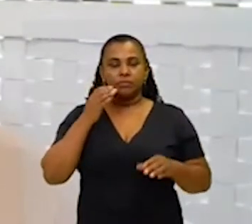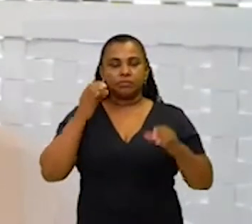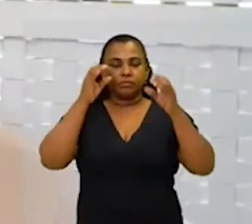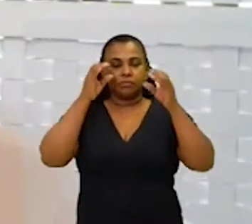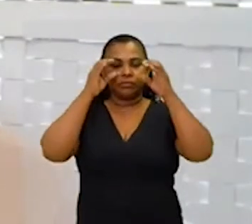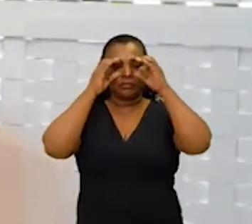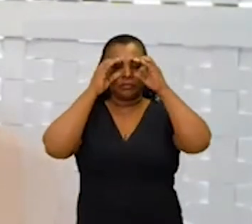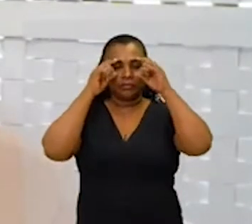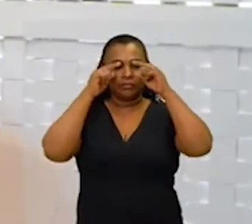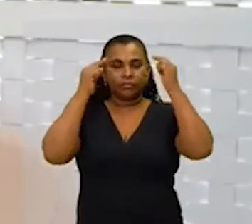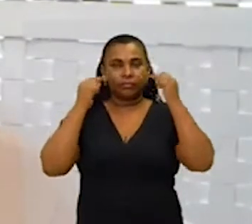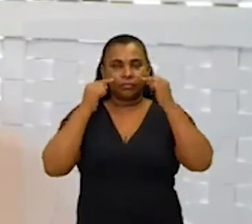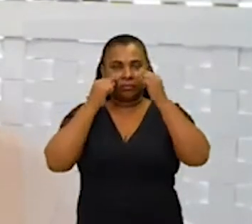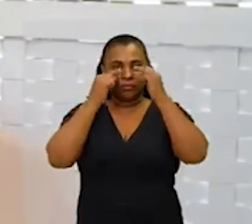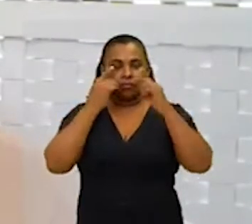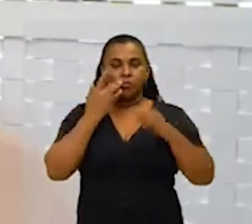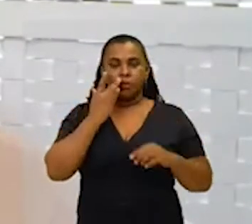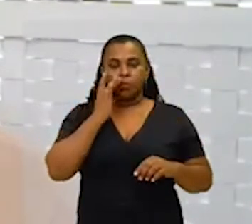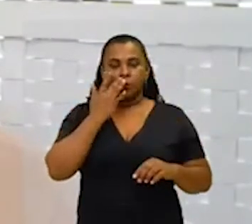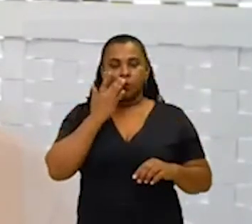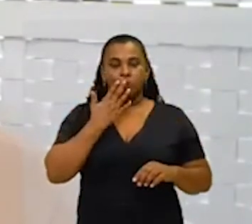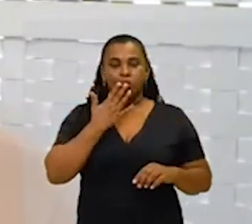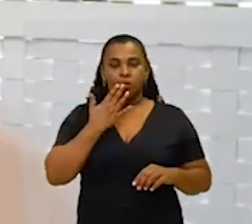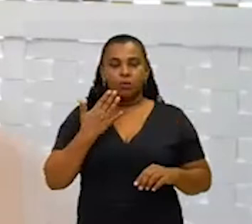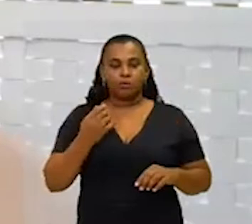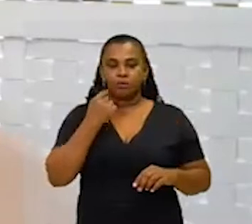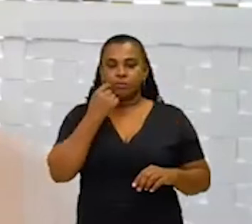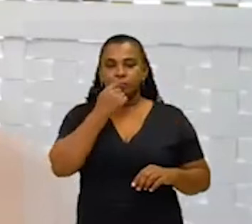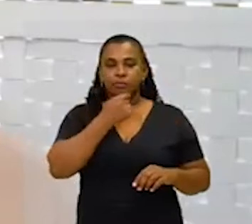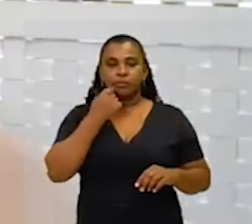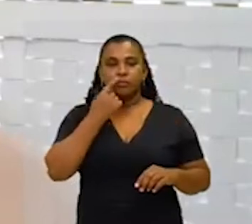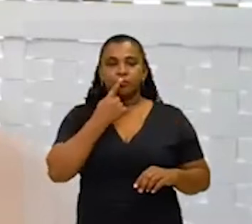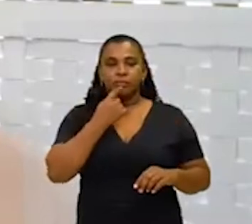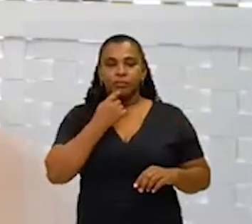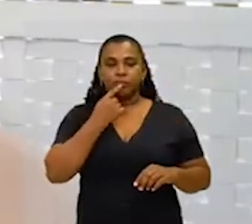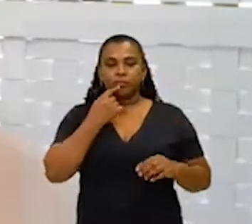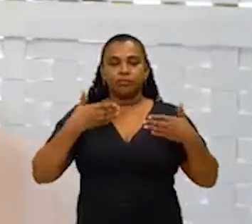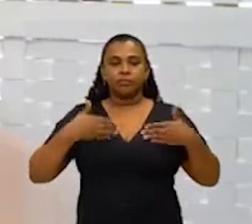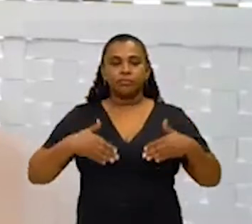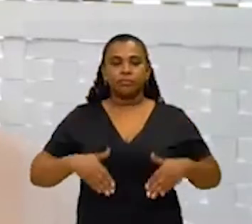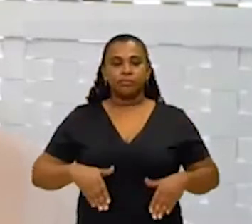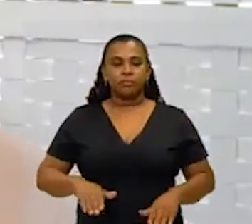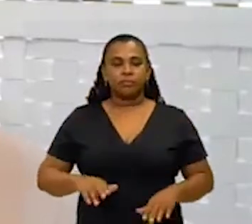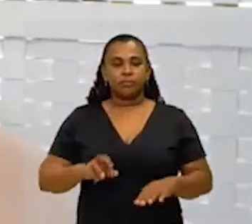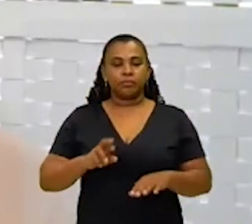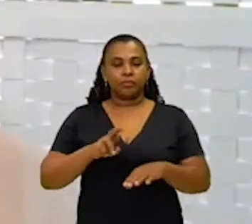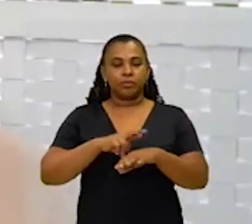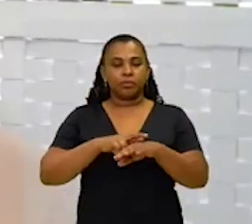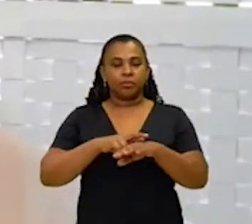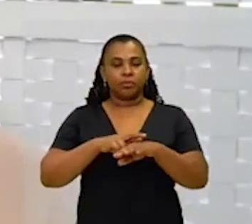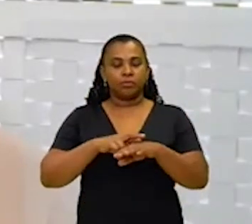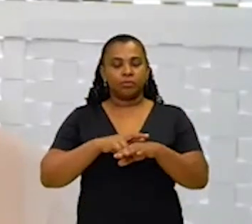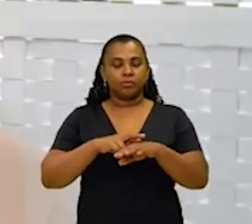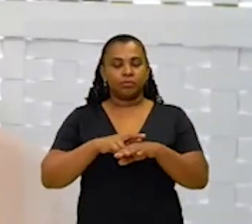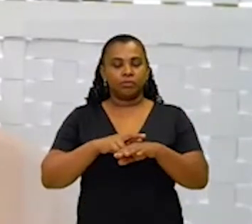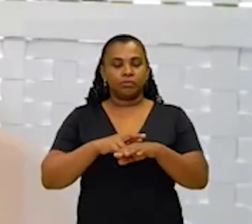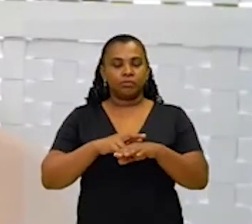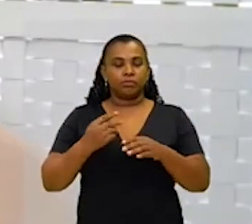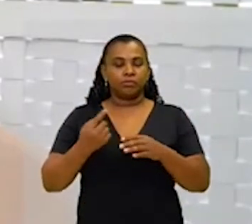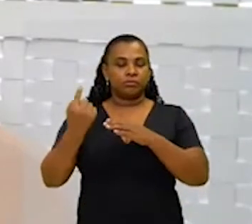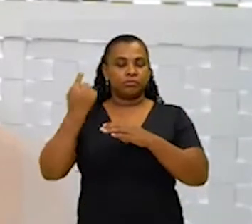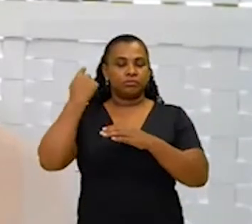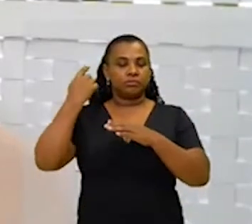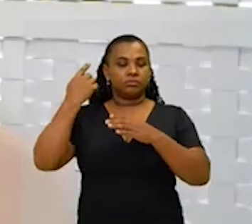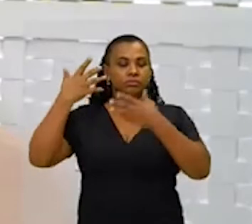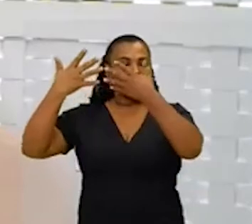redondos Dourados Barão Vermelho com vestido cor-de-rosa contando uma longo branco de Bangu